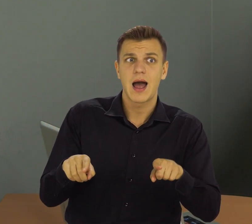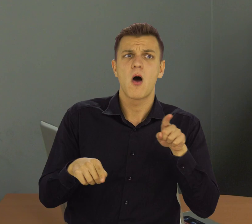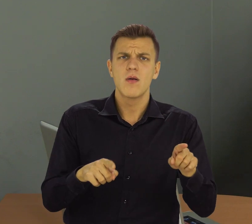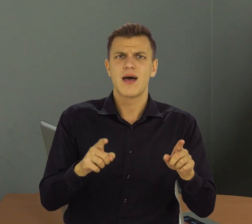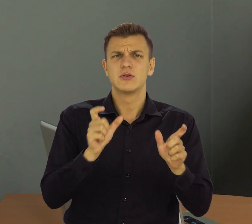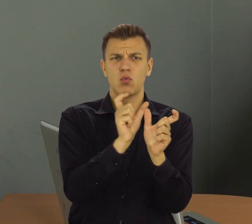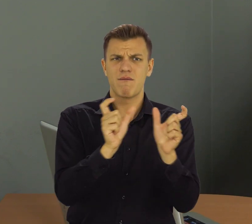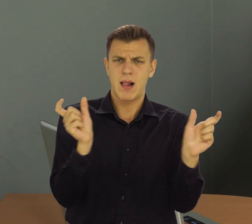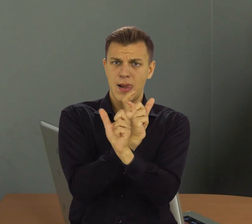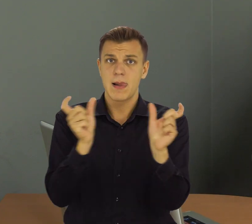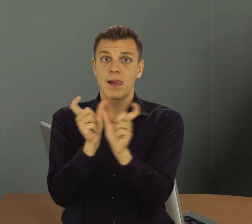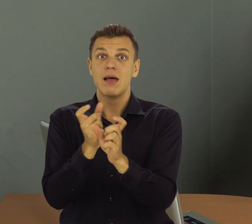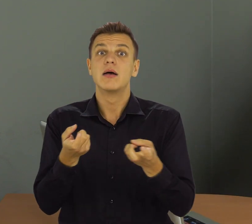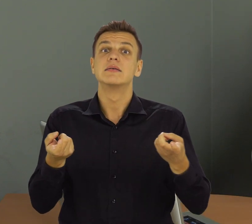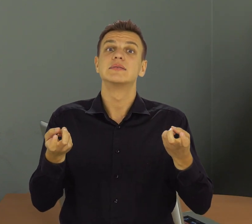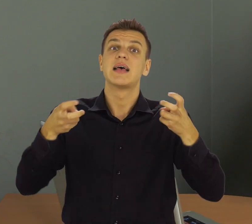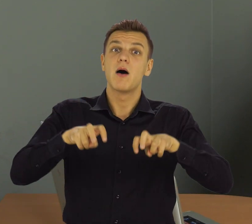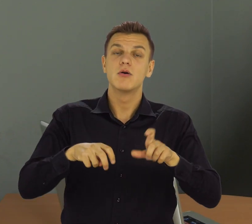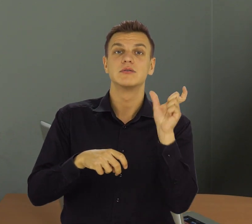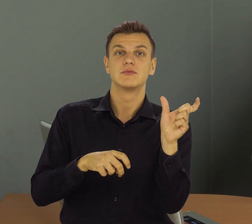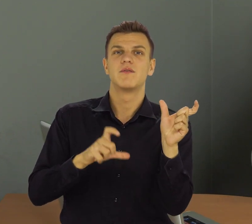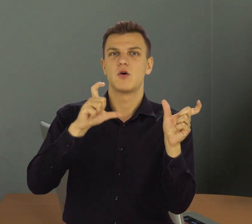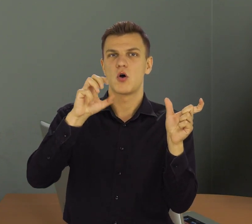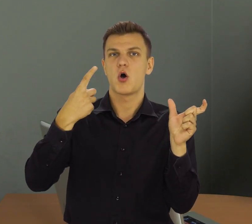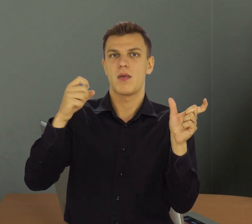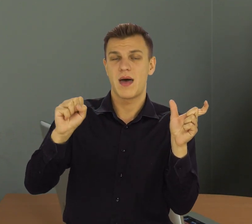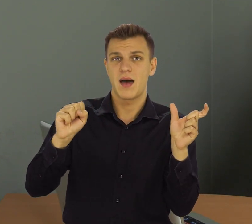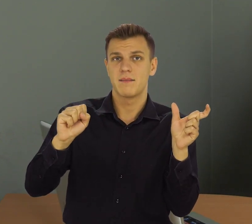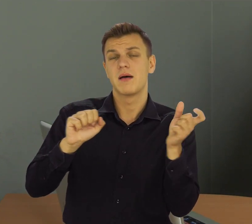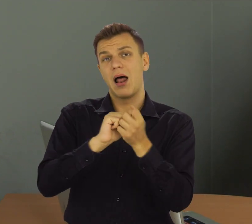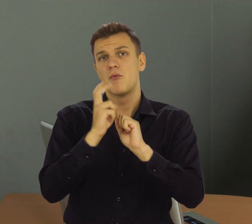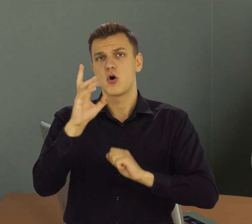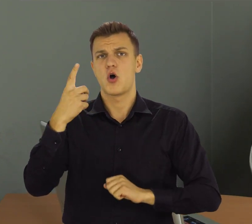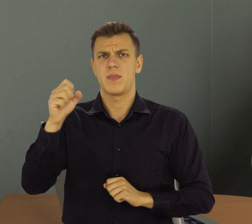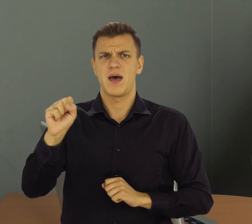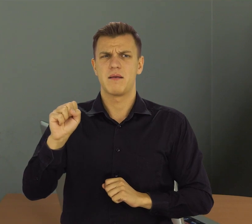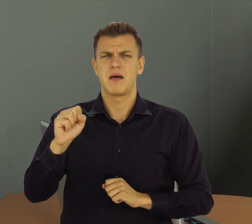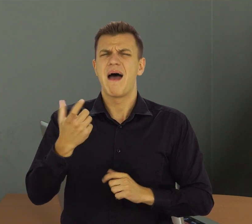Coda lub koda – pisane przez literę K – to „zakończenie utworu muzycznego,